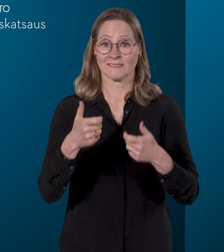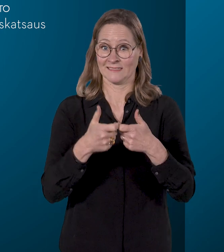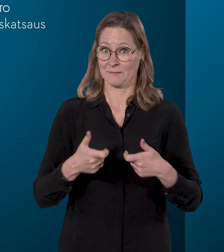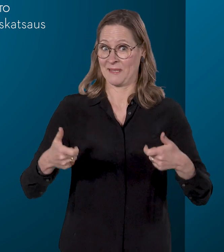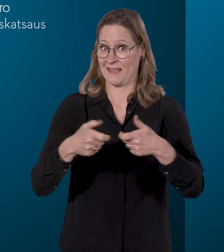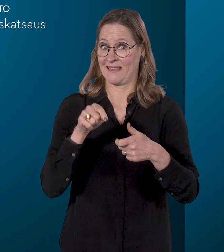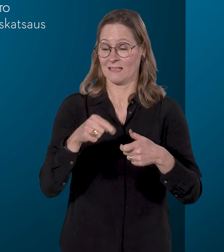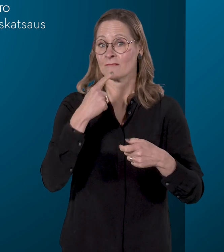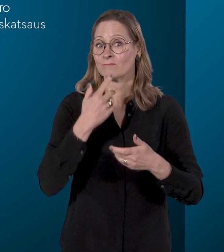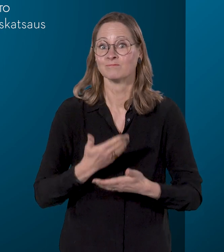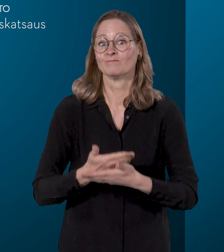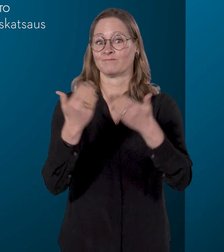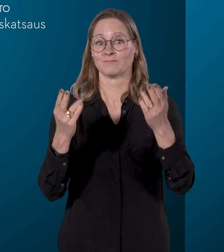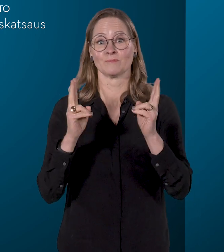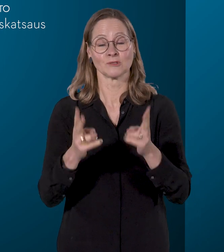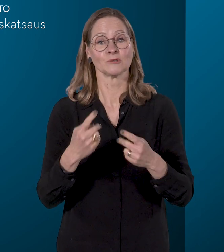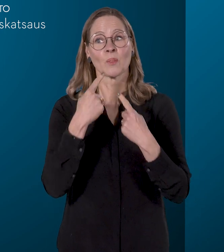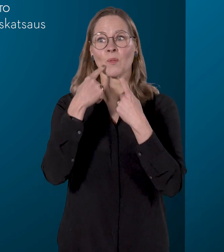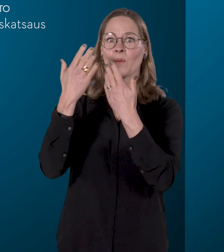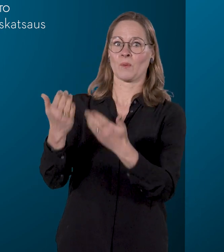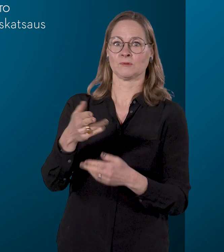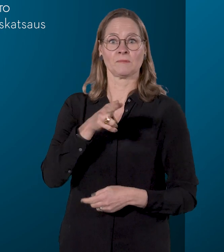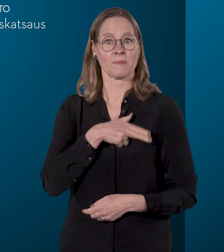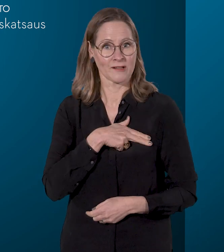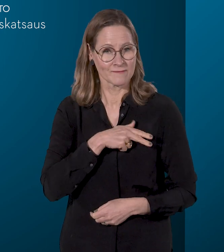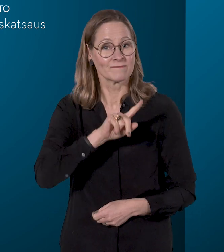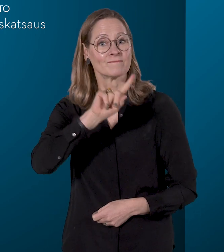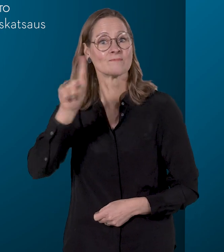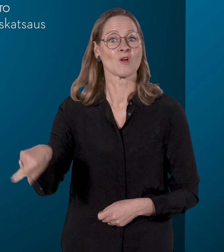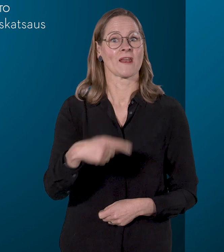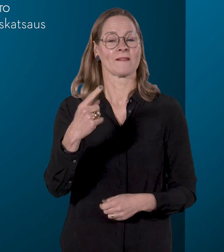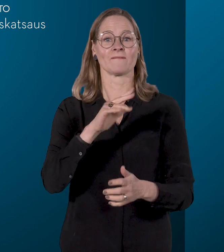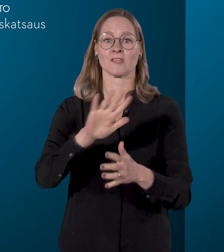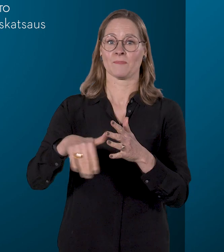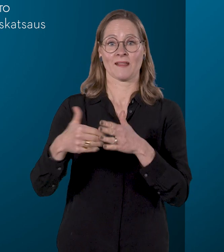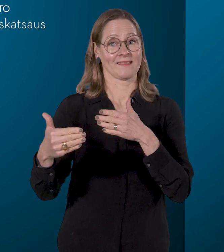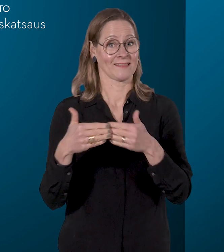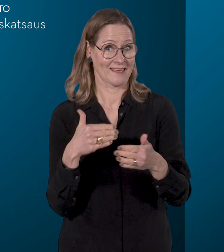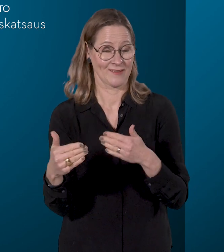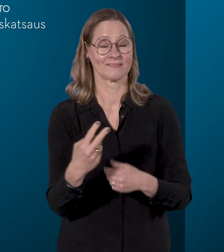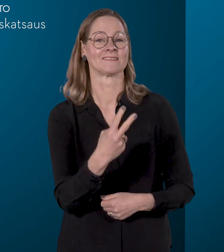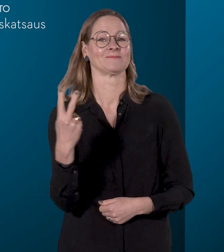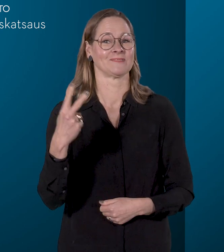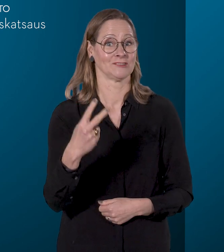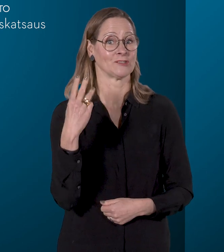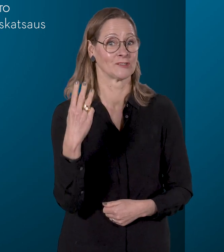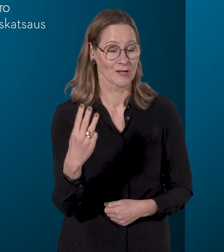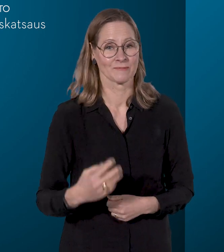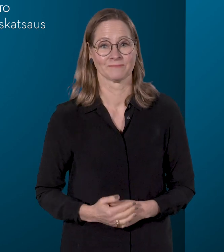Seminaarissa julkistetaan myös tunnustus- palkinto vuoden viittomakieliteosta 2023.